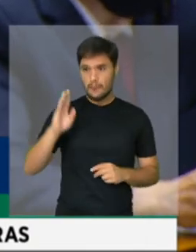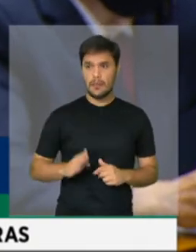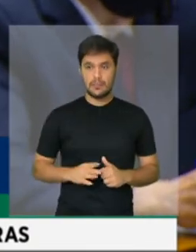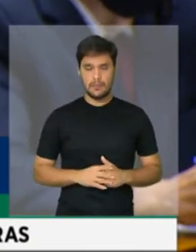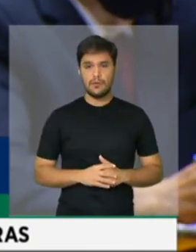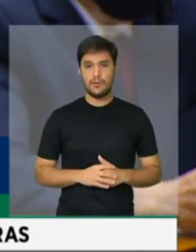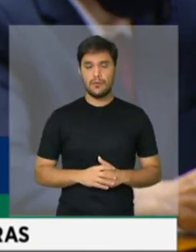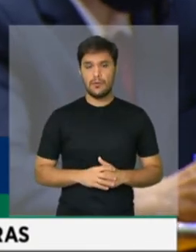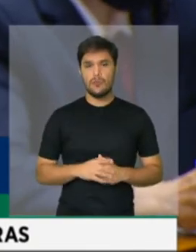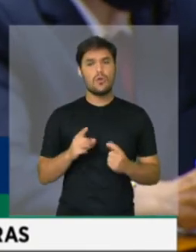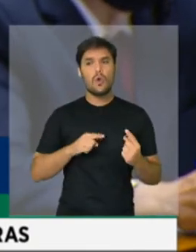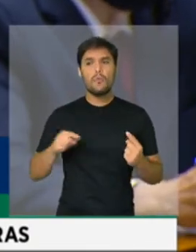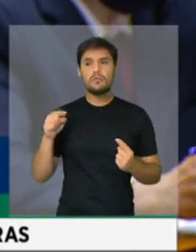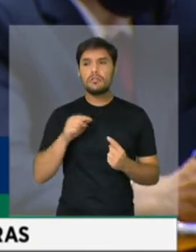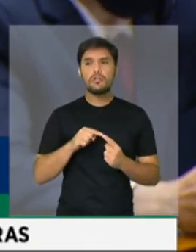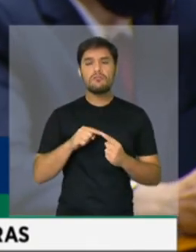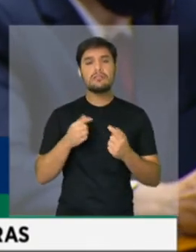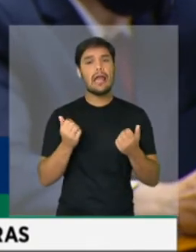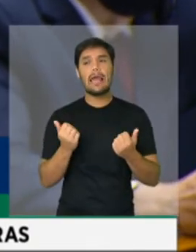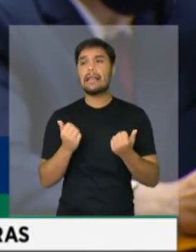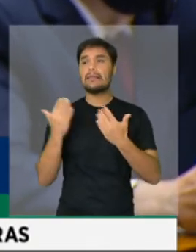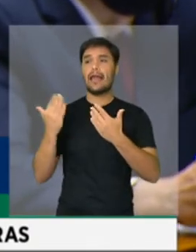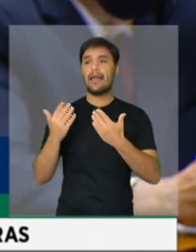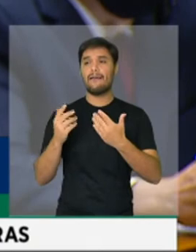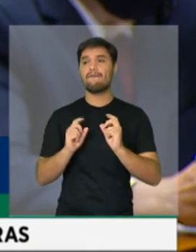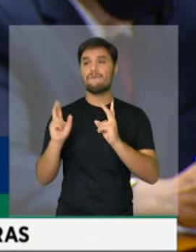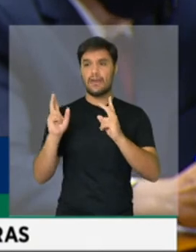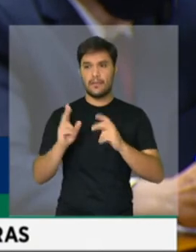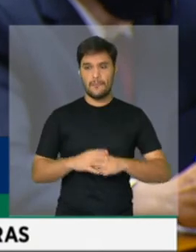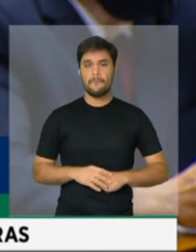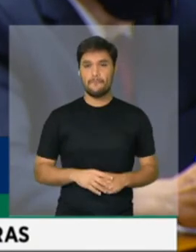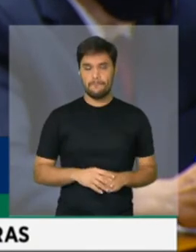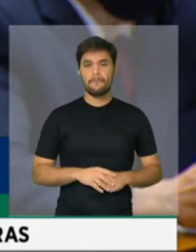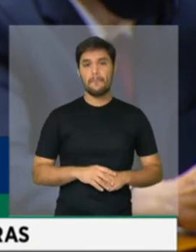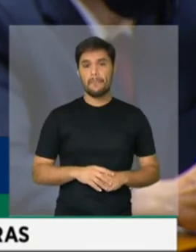DISCUSSÃO AQUI É A PRIVATIZAÇÃO, OU SEJA, A